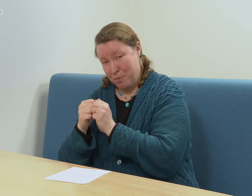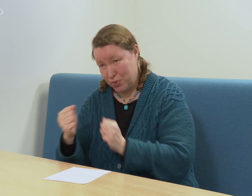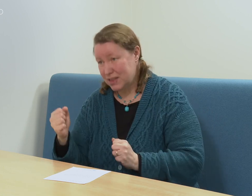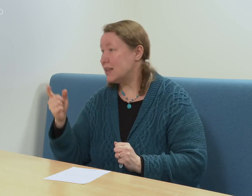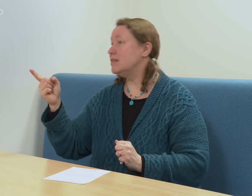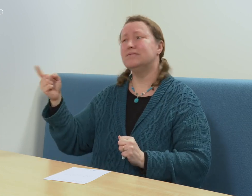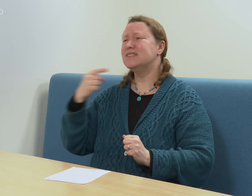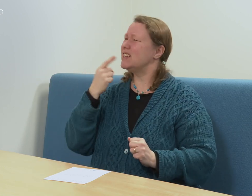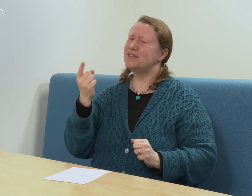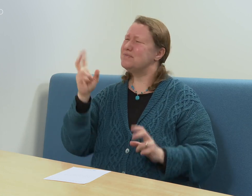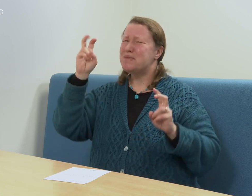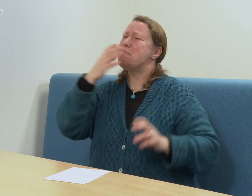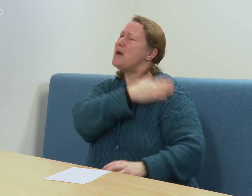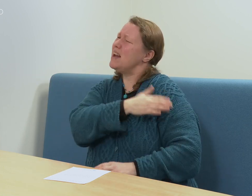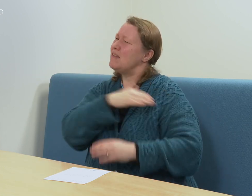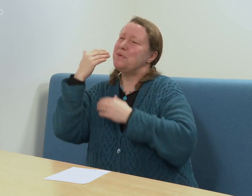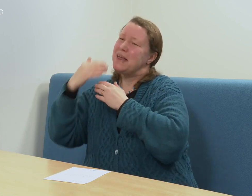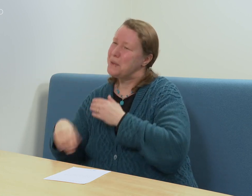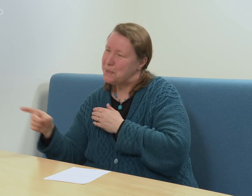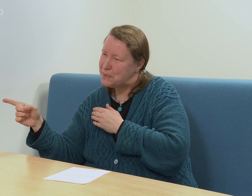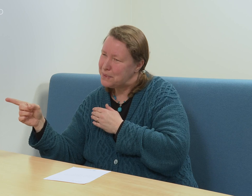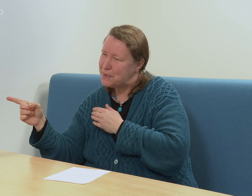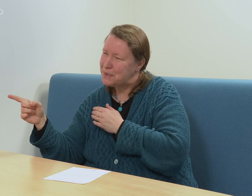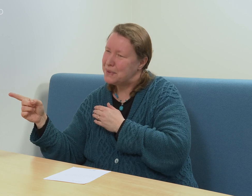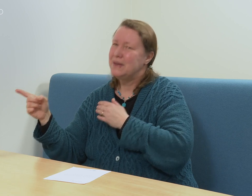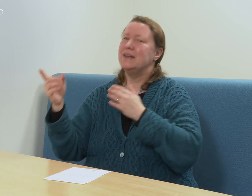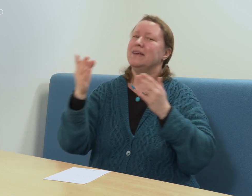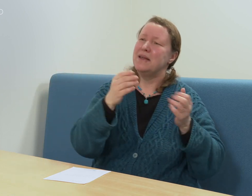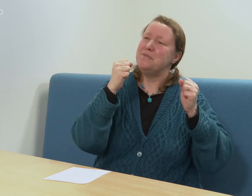Heidän mukaansa kyse on kuitenkin vammaispalveluista, -